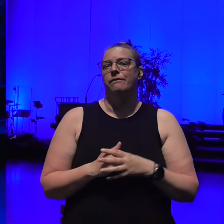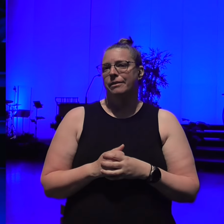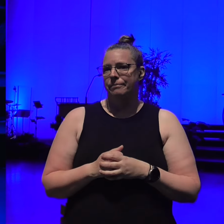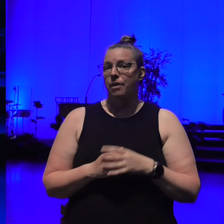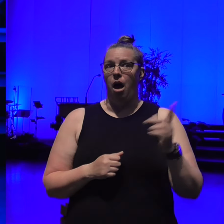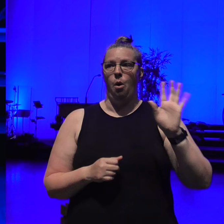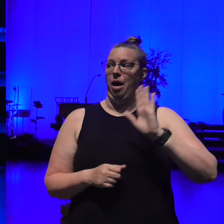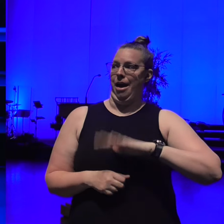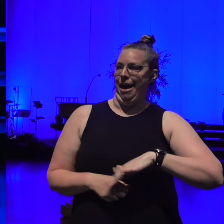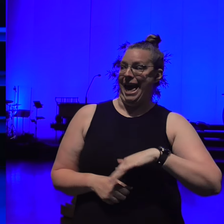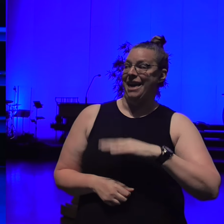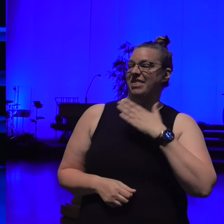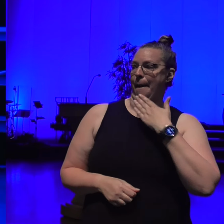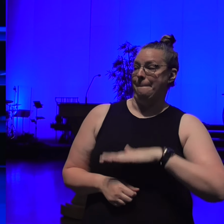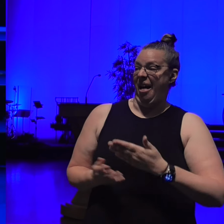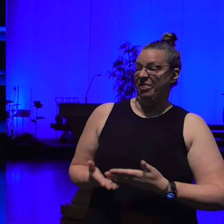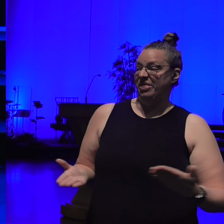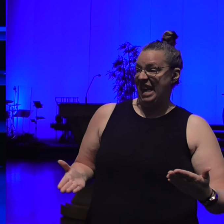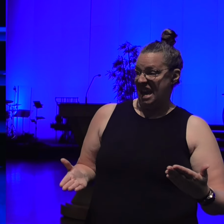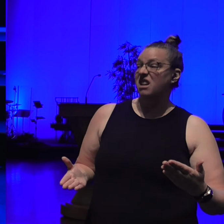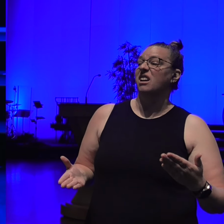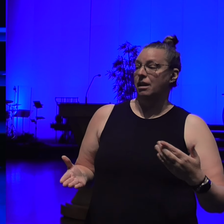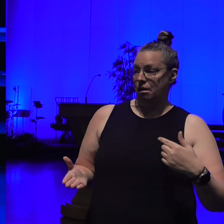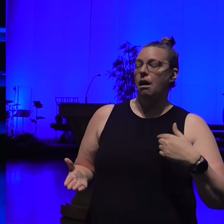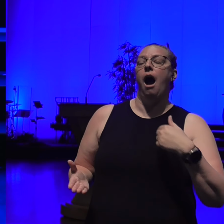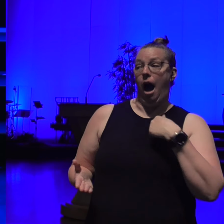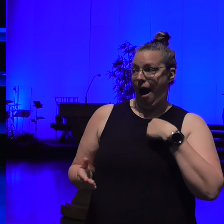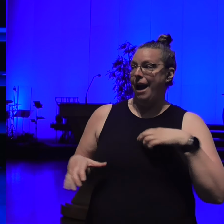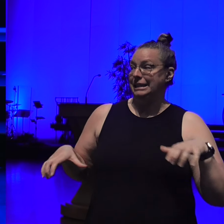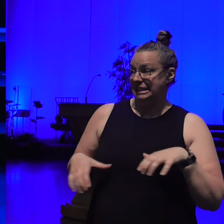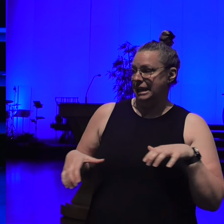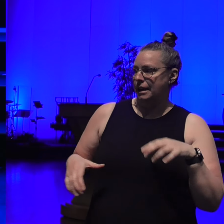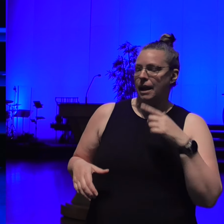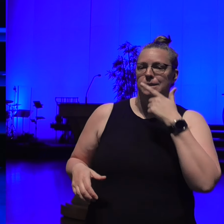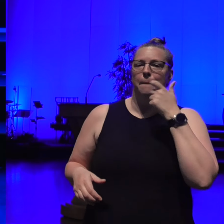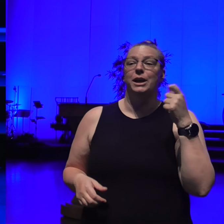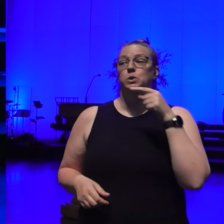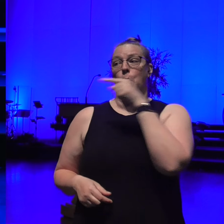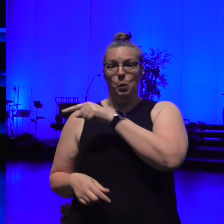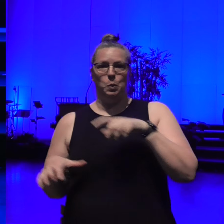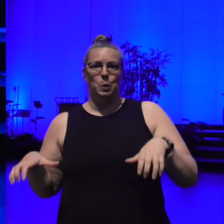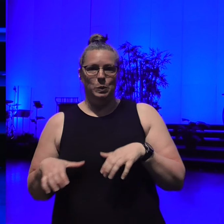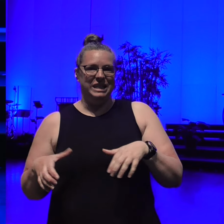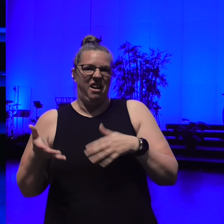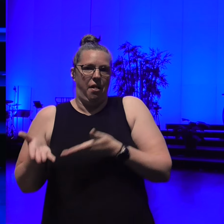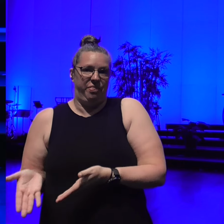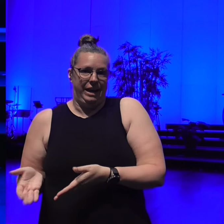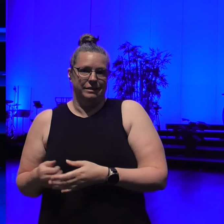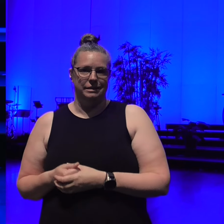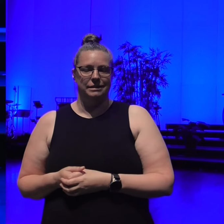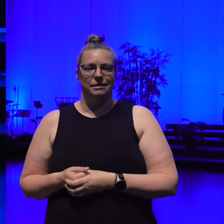"Oye, esa cosa mala que te hice es porque hiciste esto. Esa cosa inapropiada que hice bien,